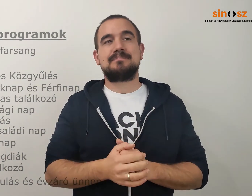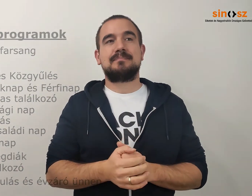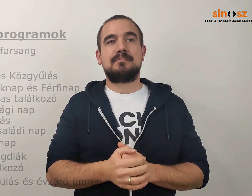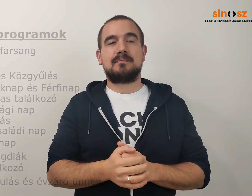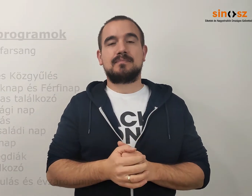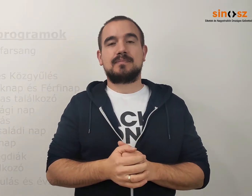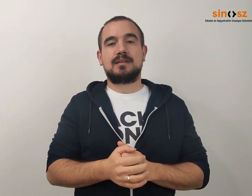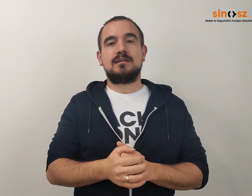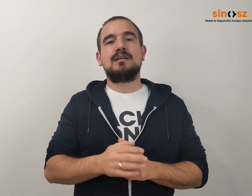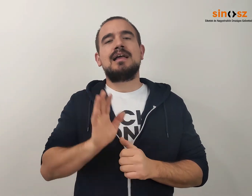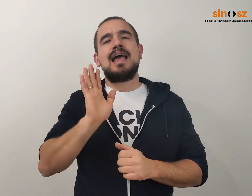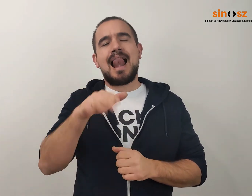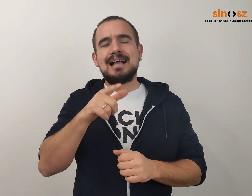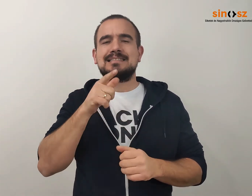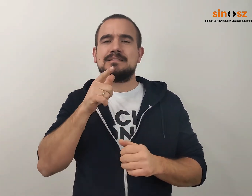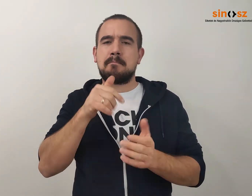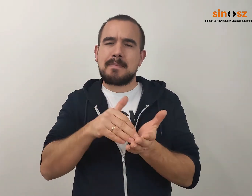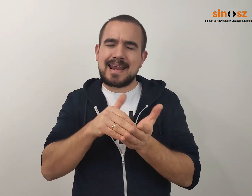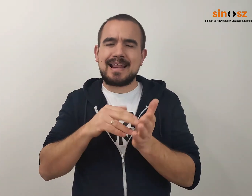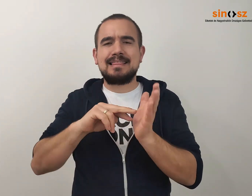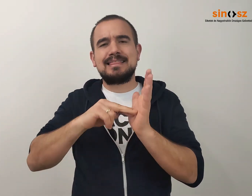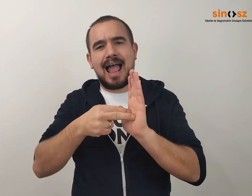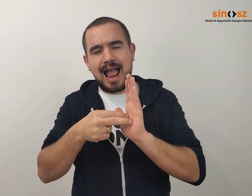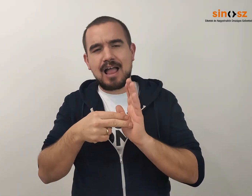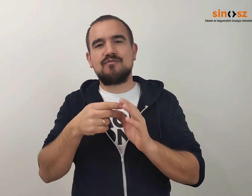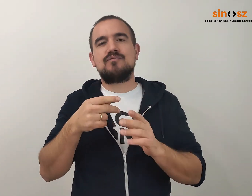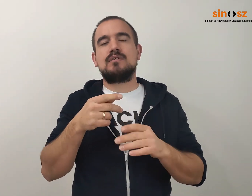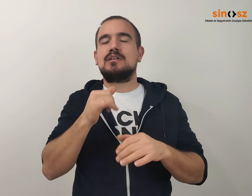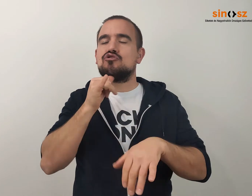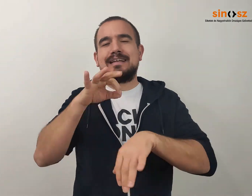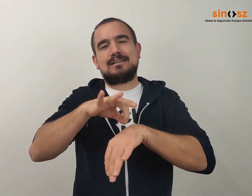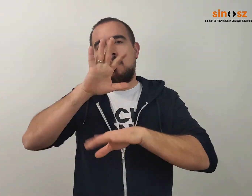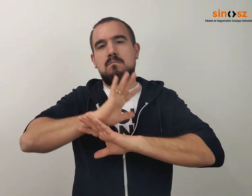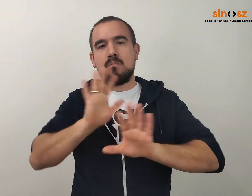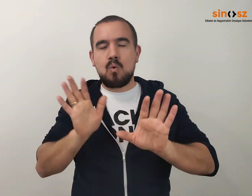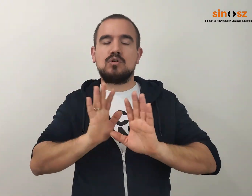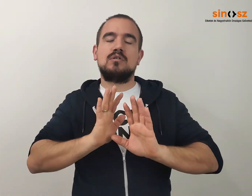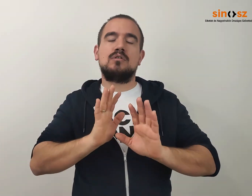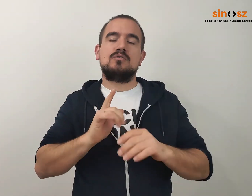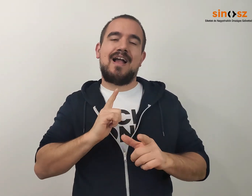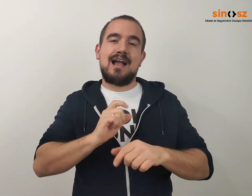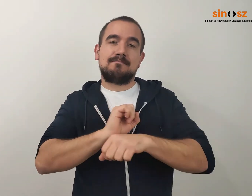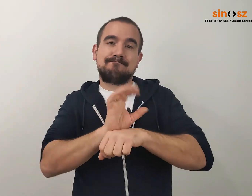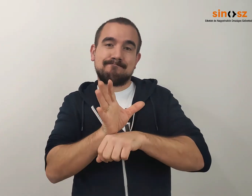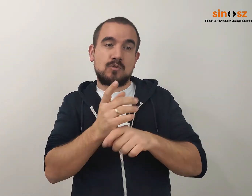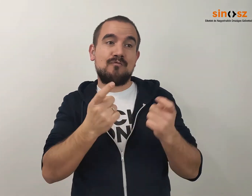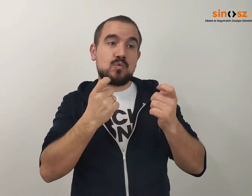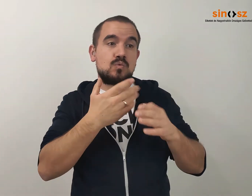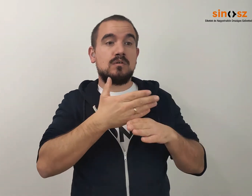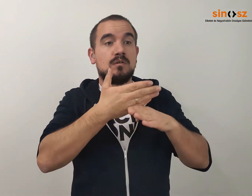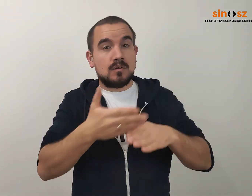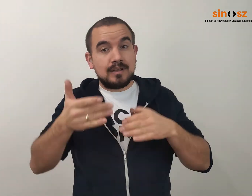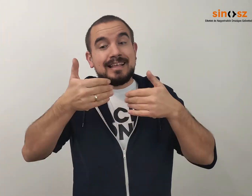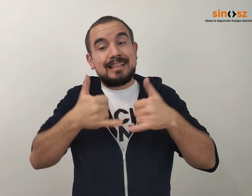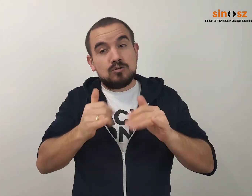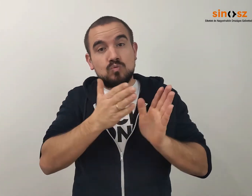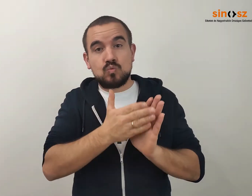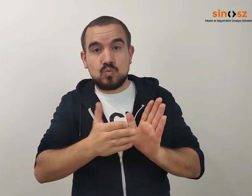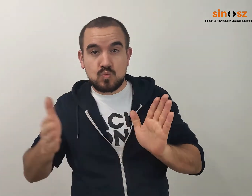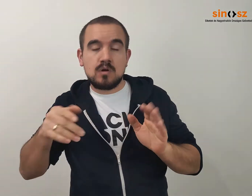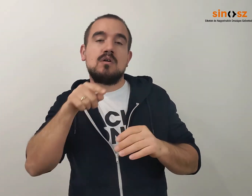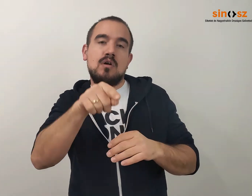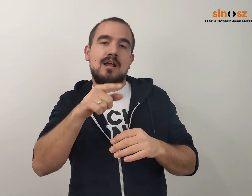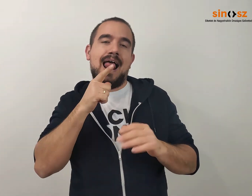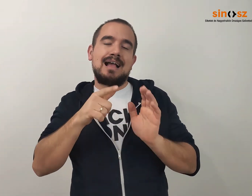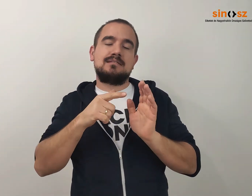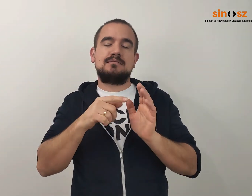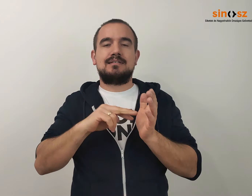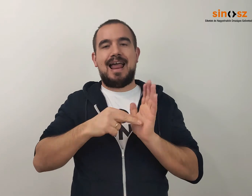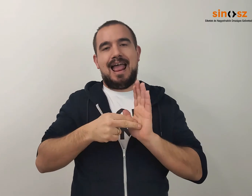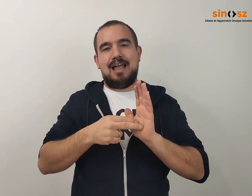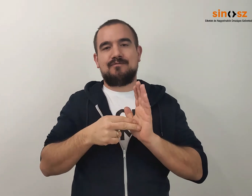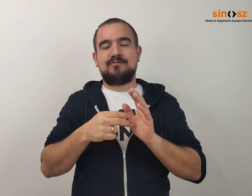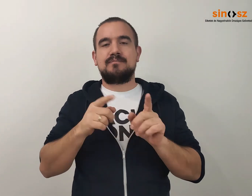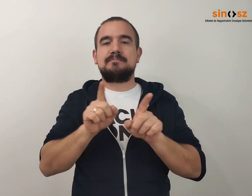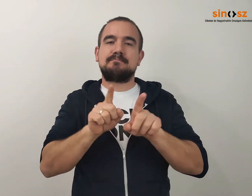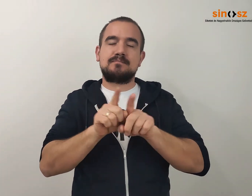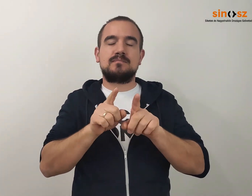Lesz még több program terv, járványveszély helyzettől függ